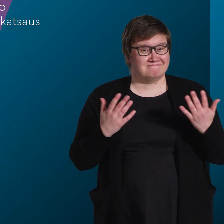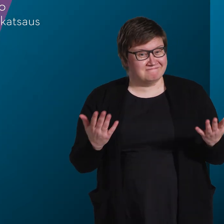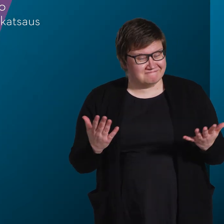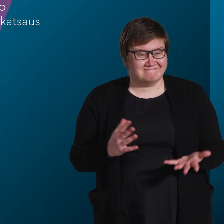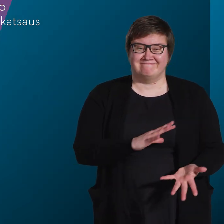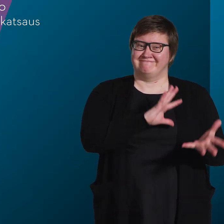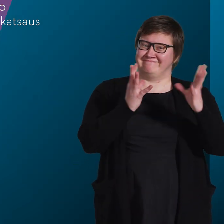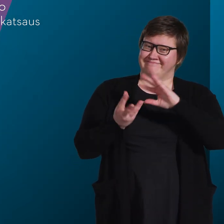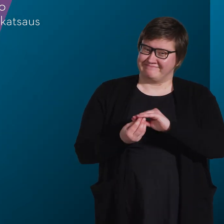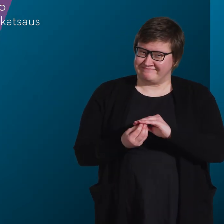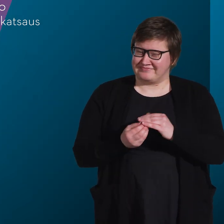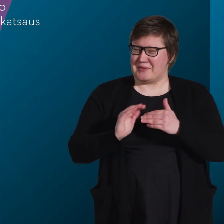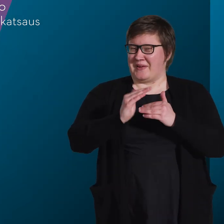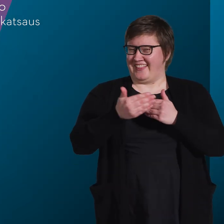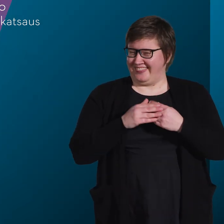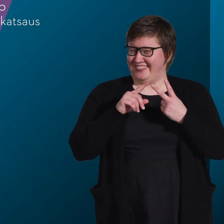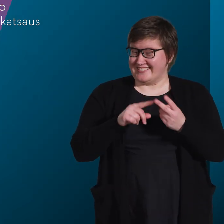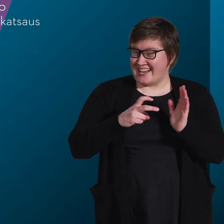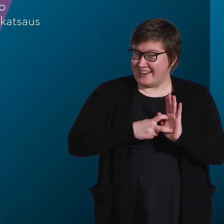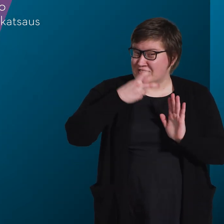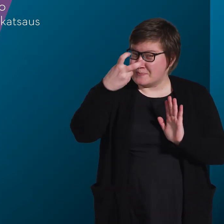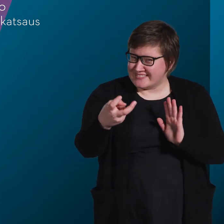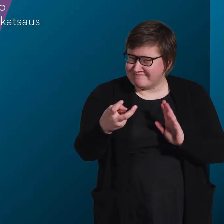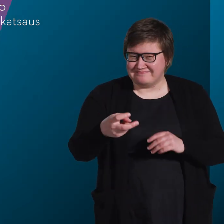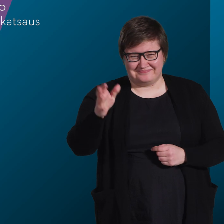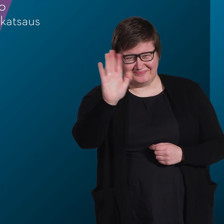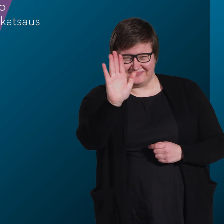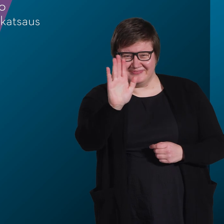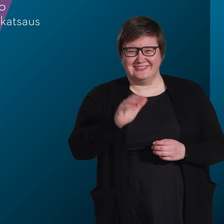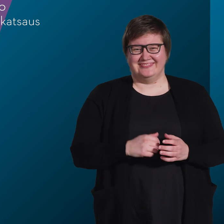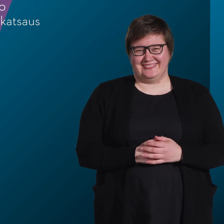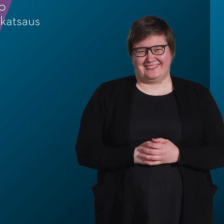Tässä kaikki tältä erää. Palaamme asiaan taas kahden viikon päästä, moi moi!